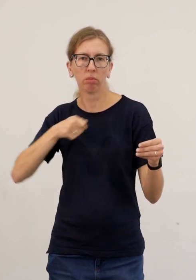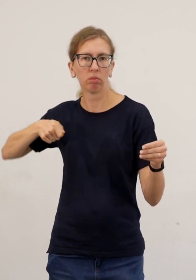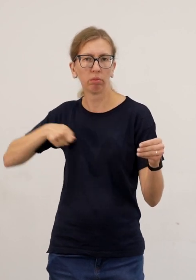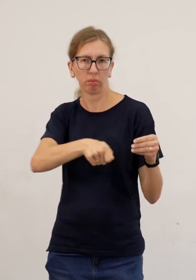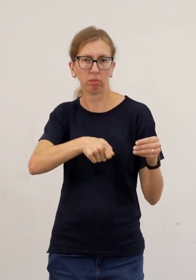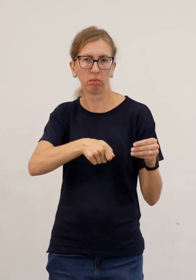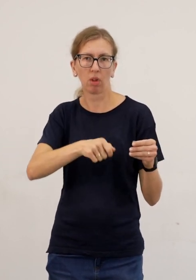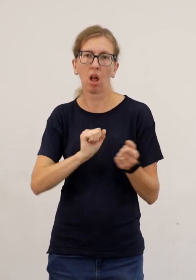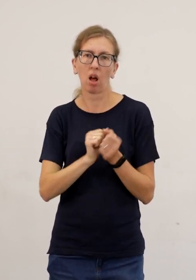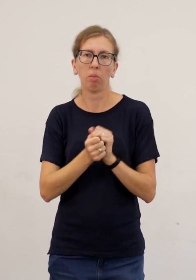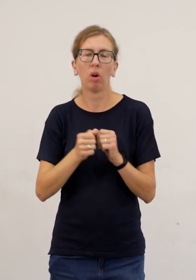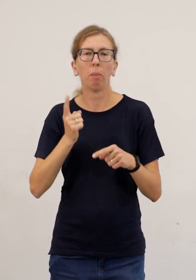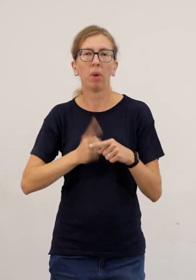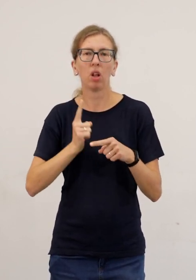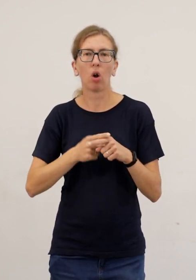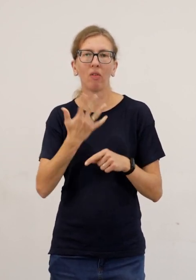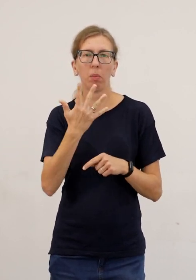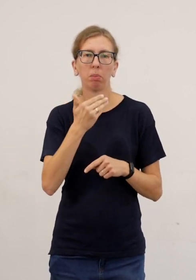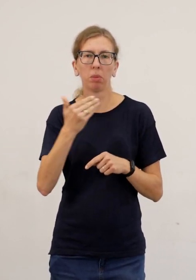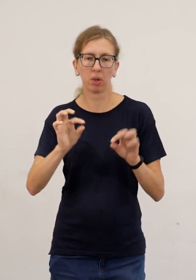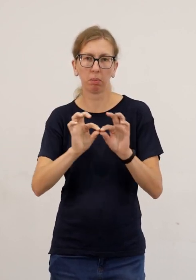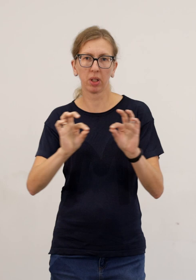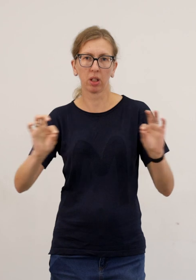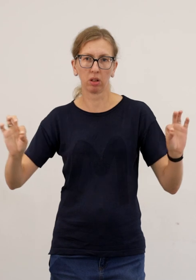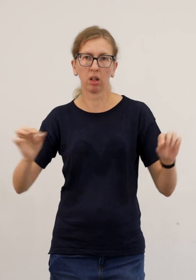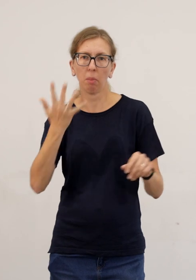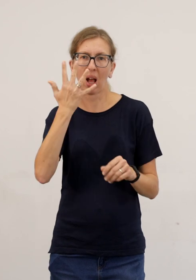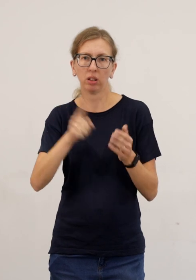Przez znawców tematu jest uznawana za